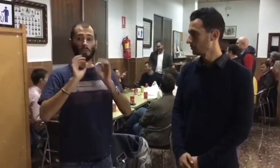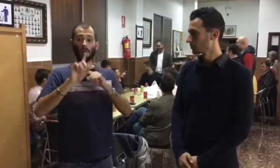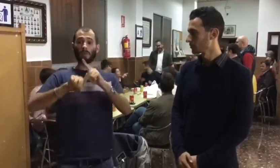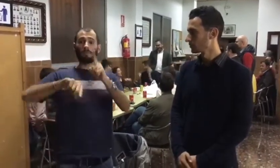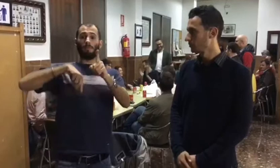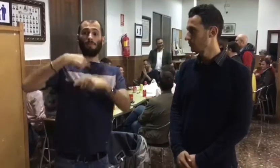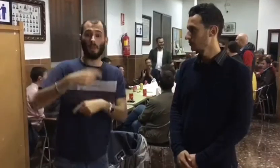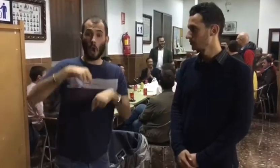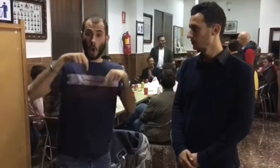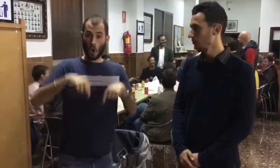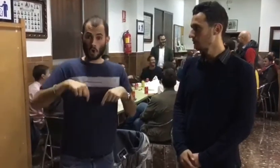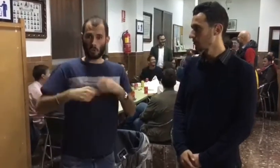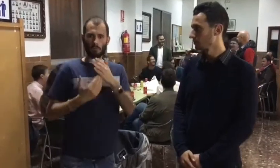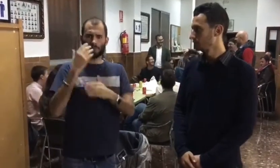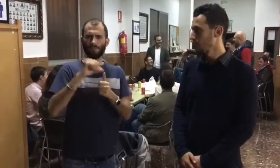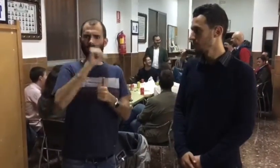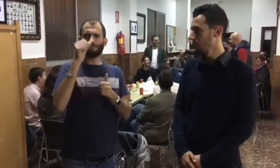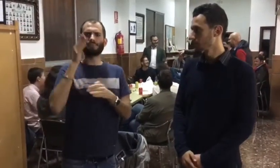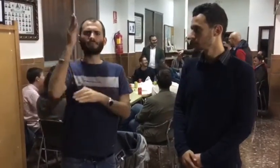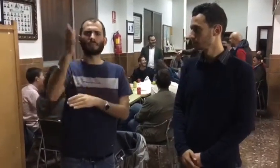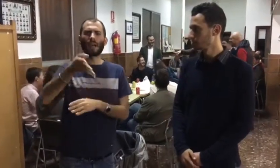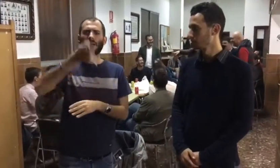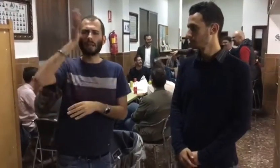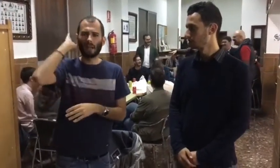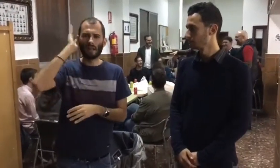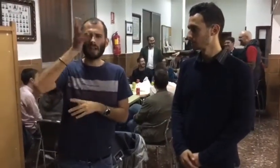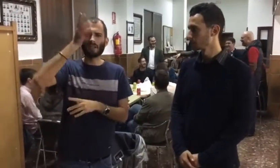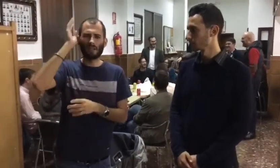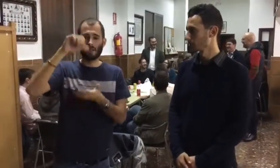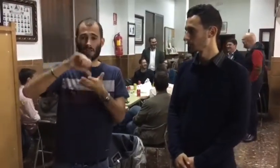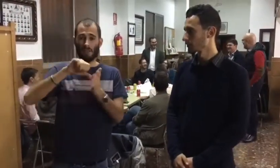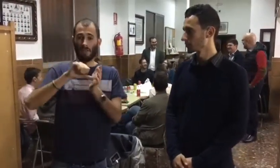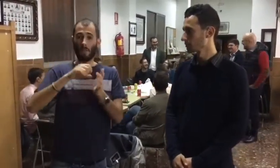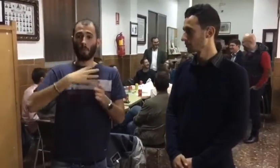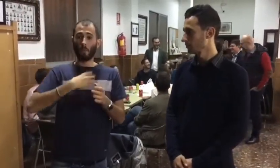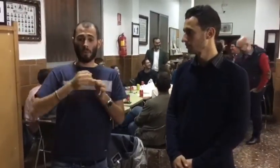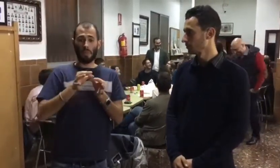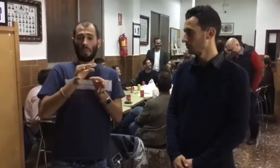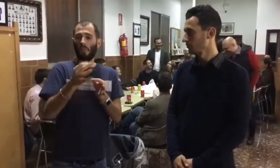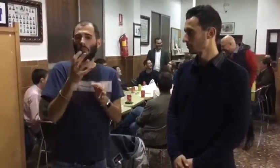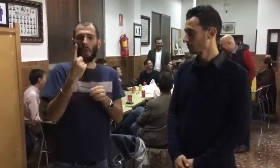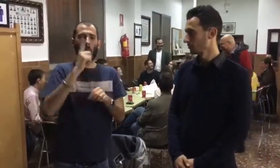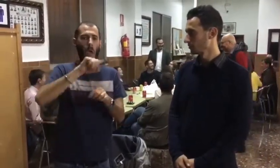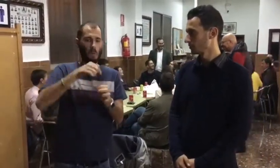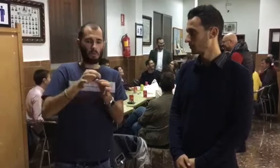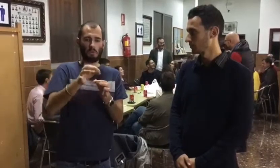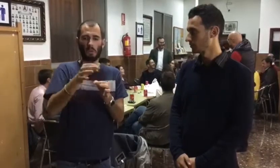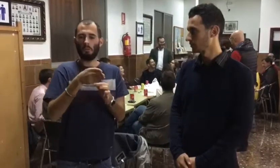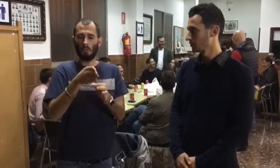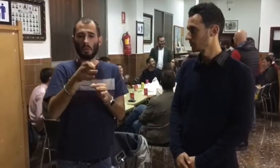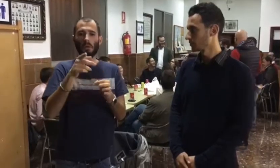Después de ello, hemos podido ir a Cartagena, situada a una hora de Murcia.